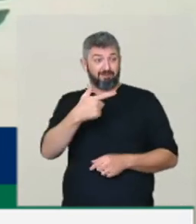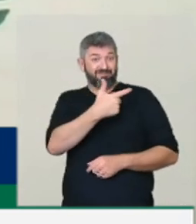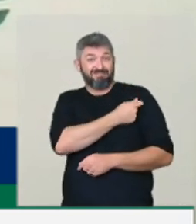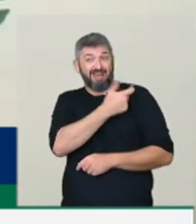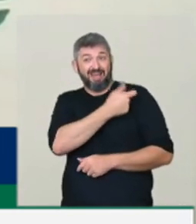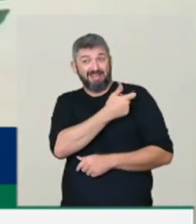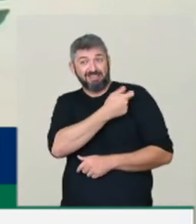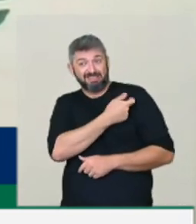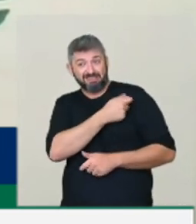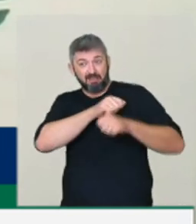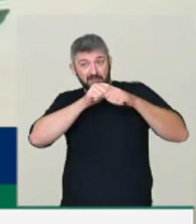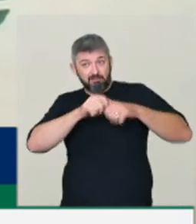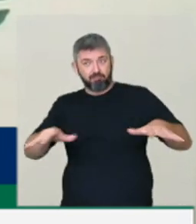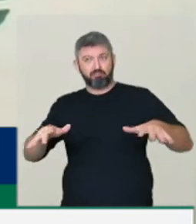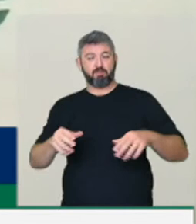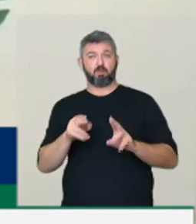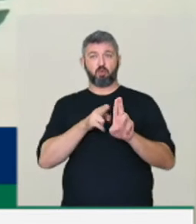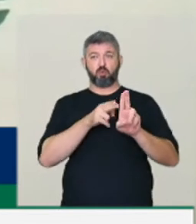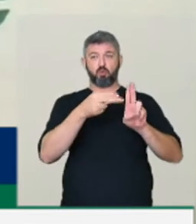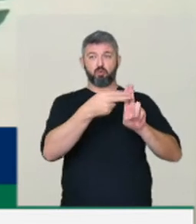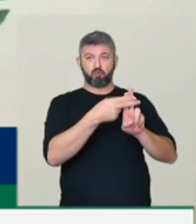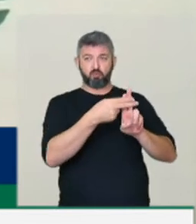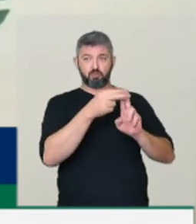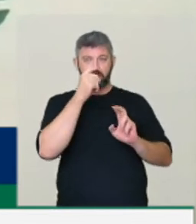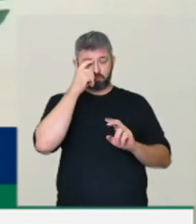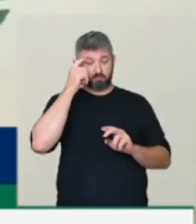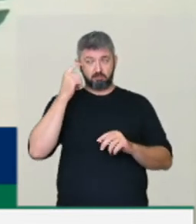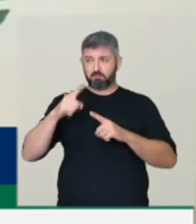FATO É A VACINA, VACINA, VACINA, O SISTEMA ÚNICO DE SAÚDE EU PEÇO QUE ME ACRESCENTE AQUELE UM MINUTO,